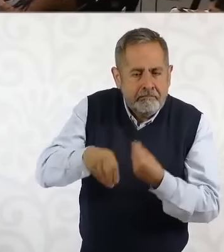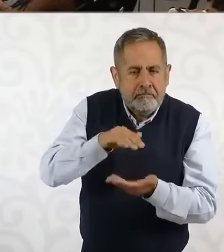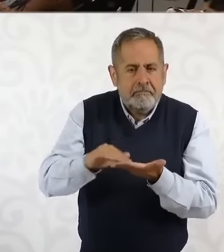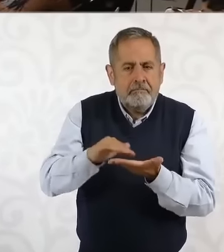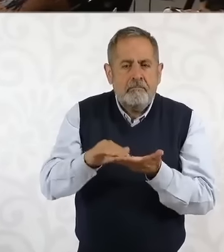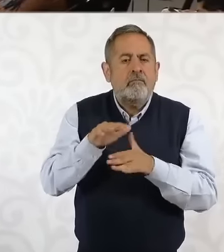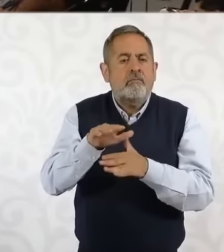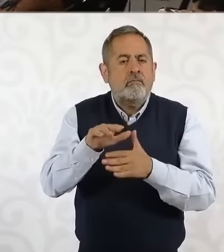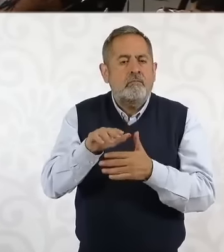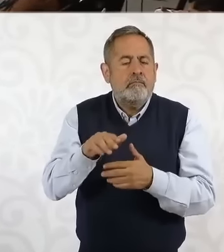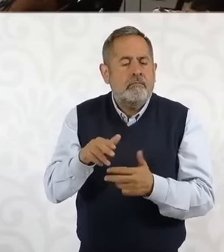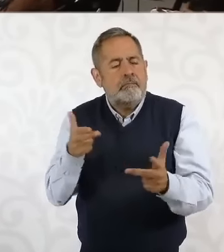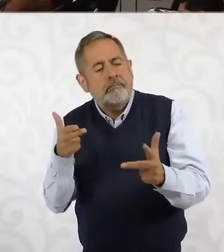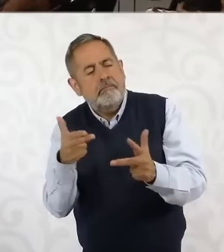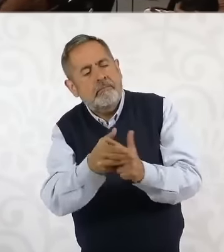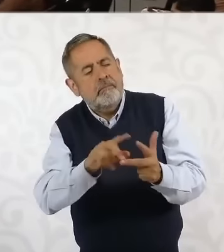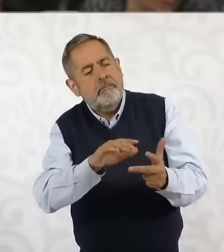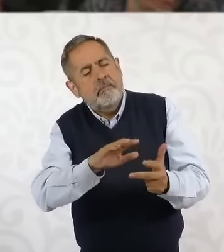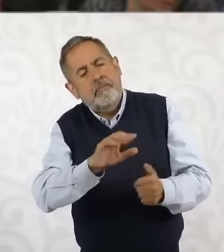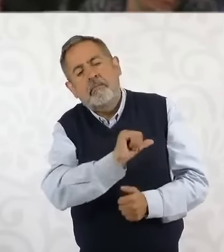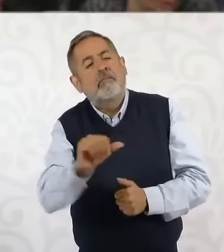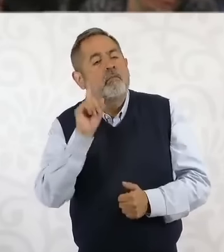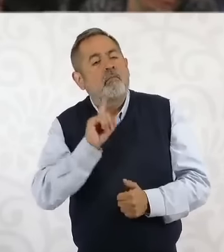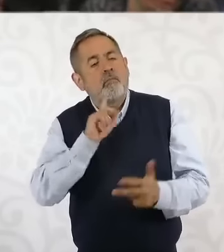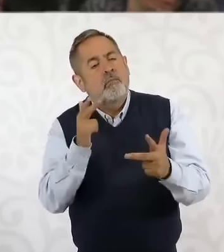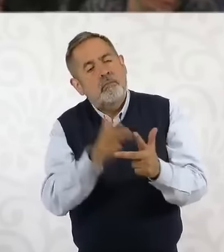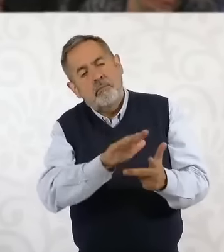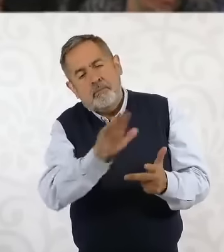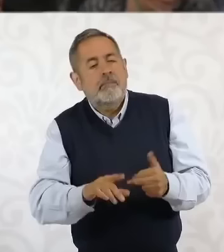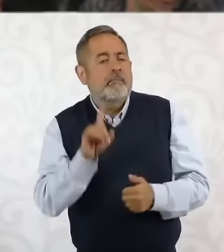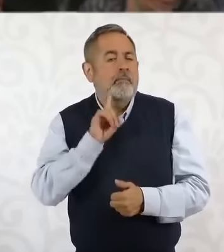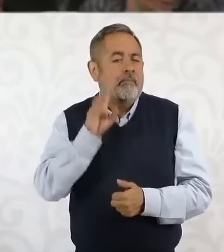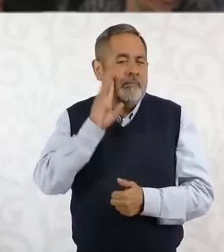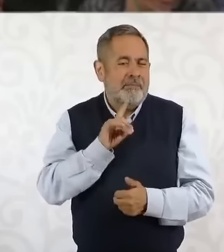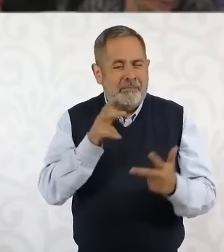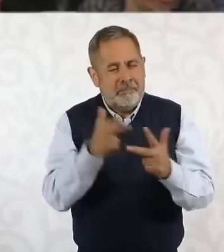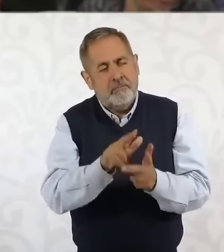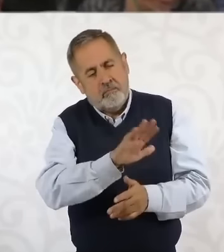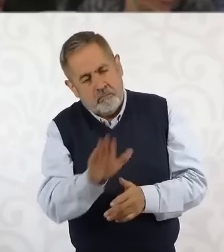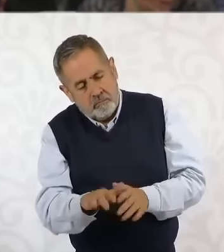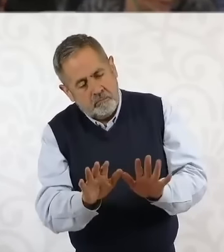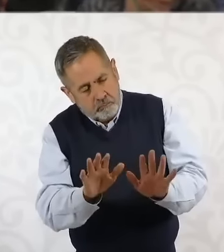el delito de feminicidio. Nos parece importante contrastar, presidenta, que la ONU advierte en